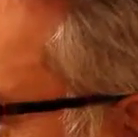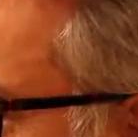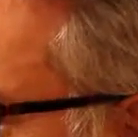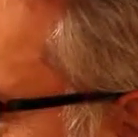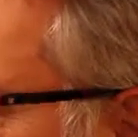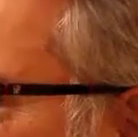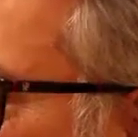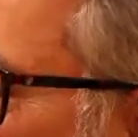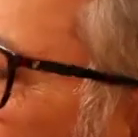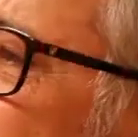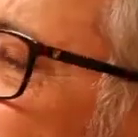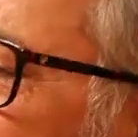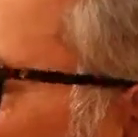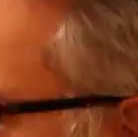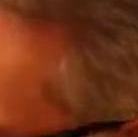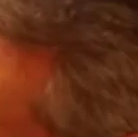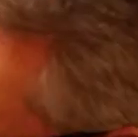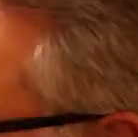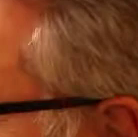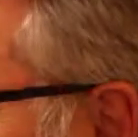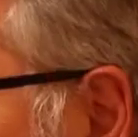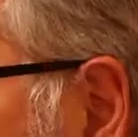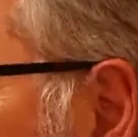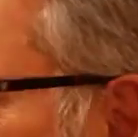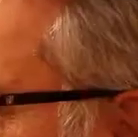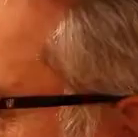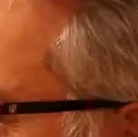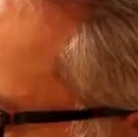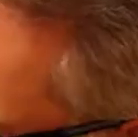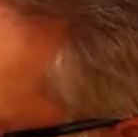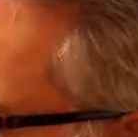tantas trabas y que tarda tantos años, como en el caso de Fabra, en entrar en juicio... No sé